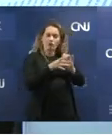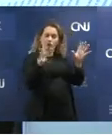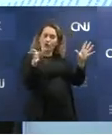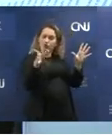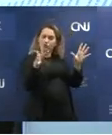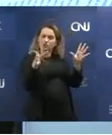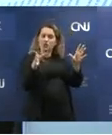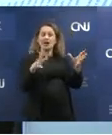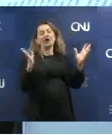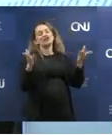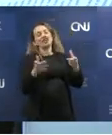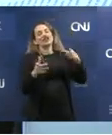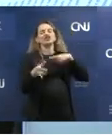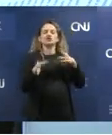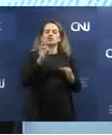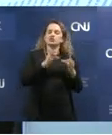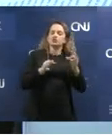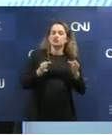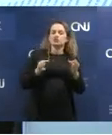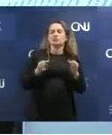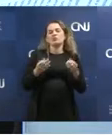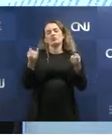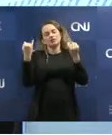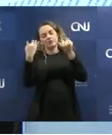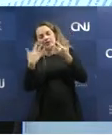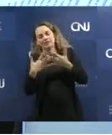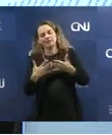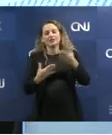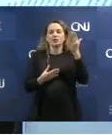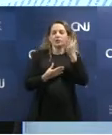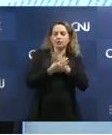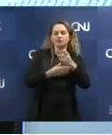vamos dizer assim o processo tem que a vara tem muitos processos.